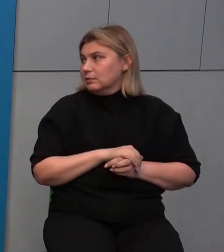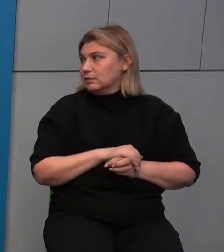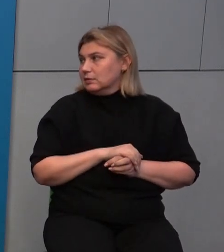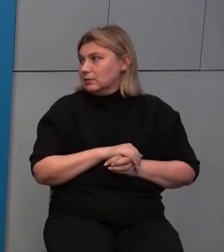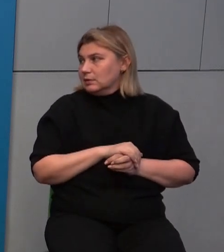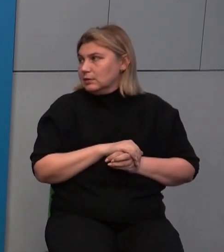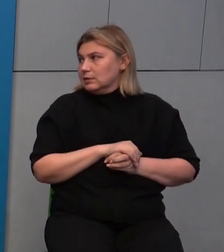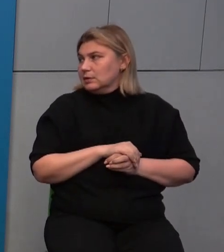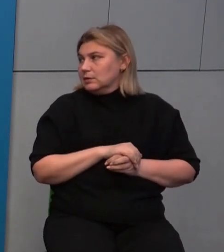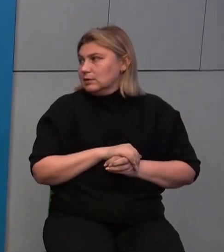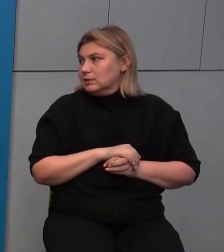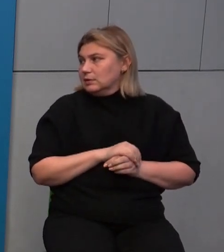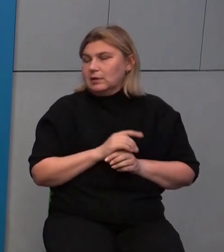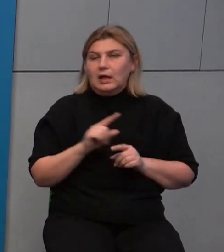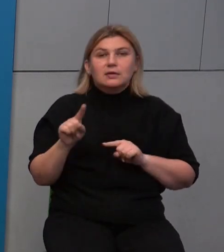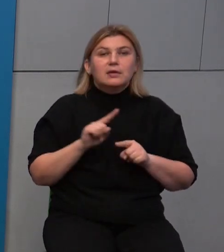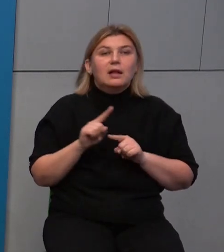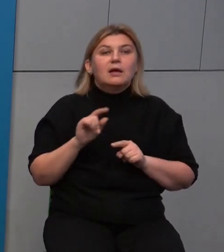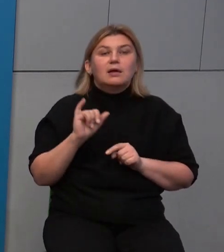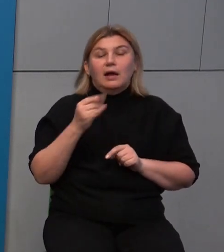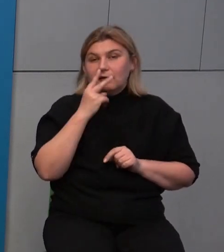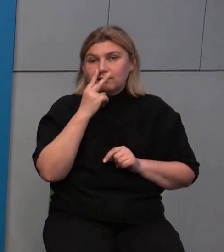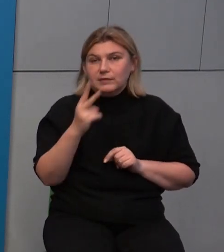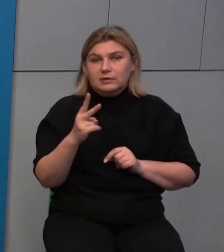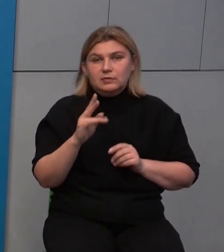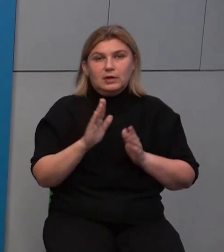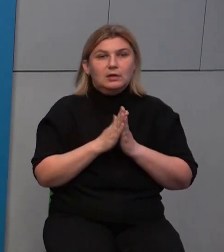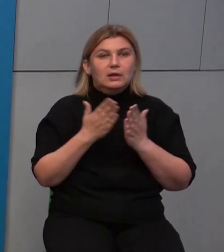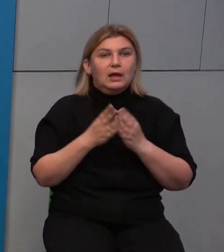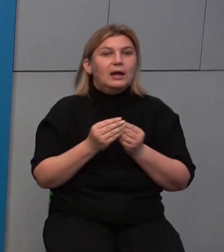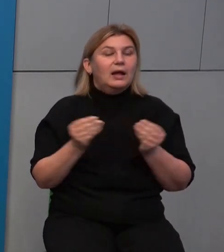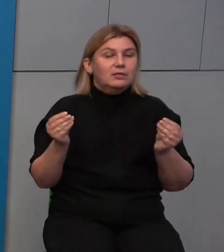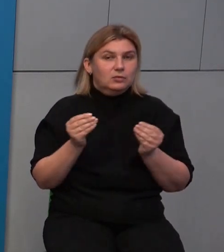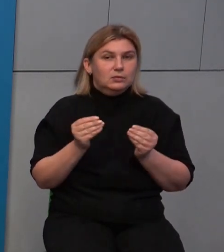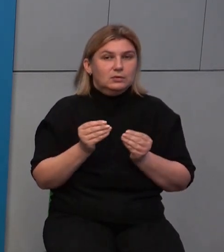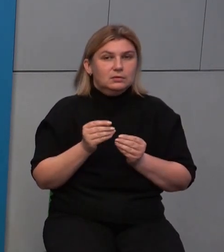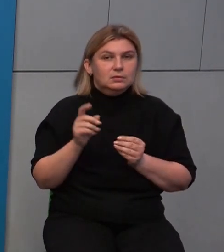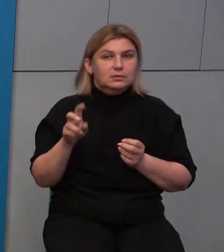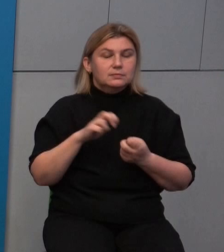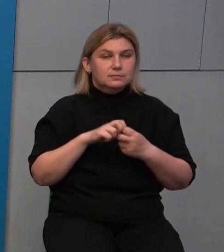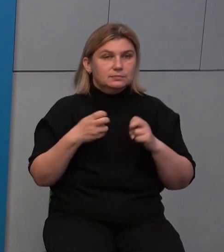To znaczy to wszystko zależy oczywiście, jak postrzegamy literaturę gatunkową. I to jest ten problem takiego getta.